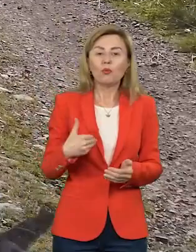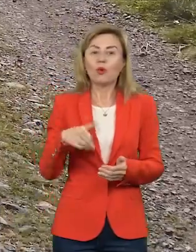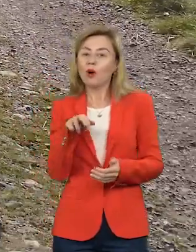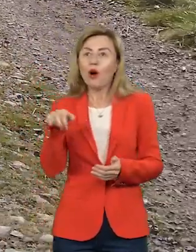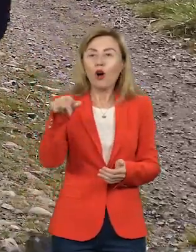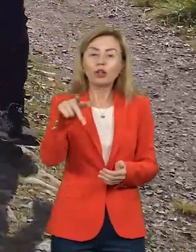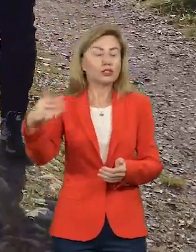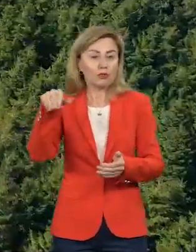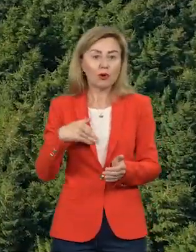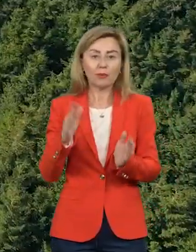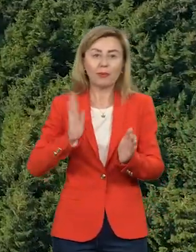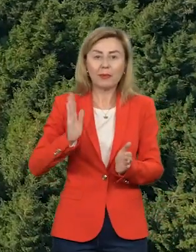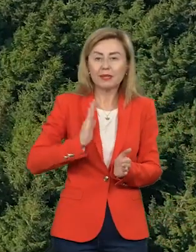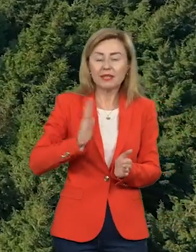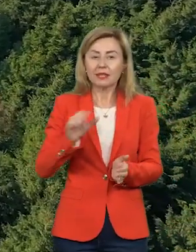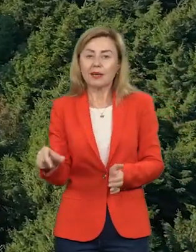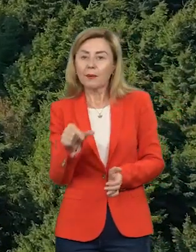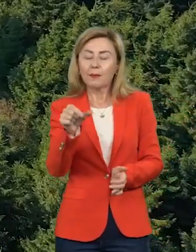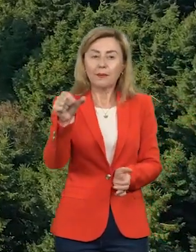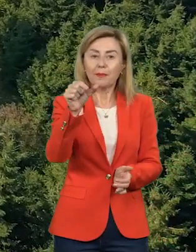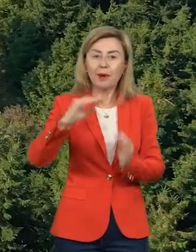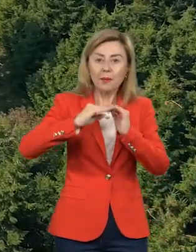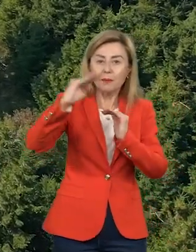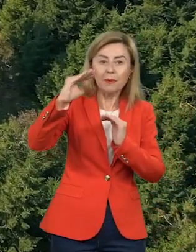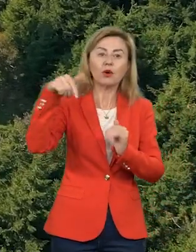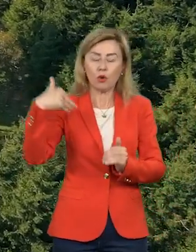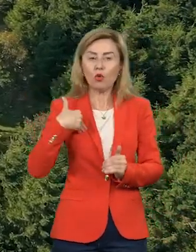po bezpiecznych szlakach, nie po tych stromych, gdzie jest niebezpiecznie.